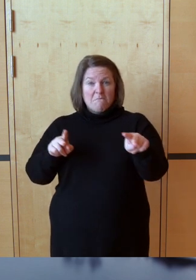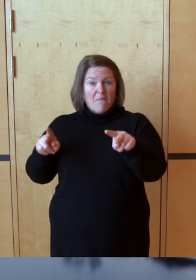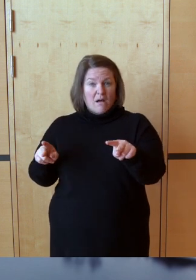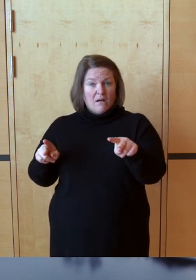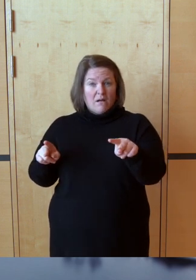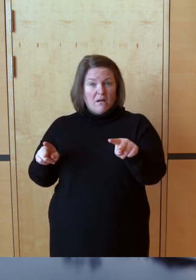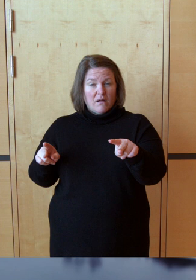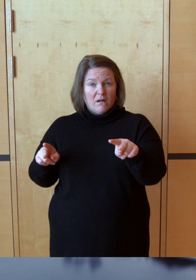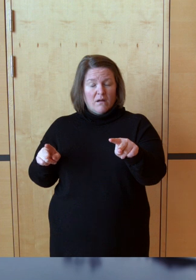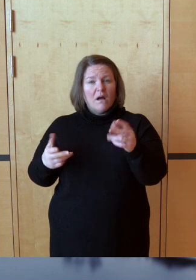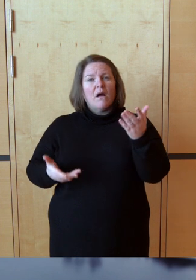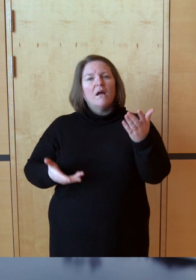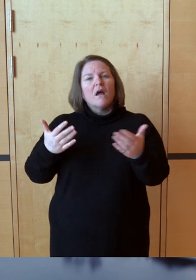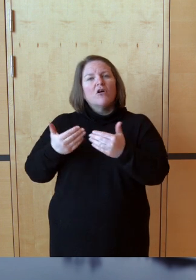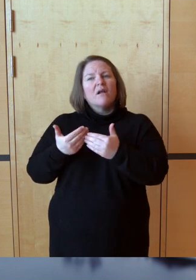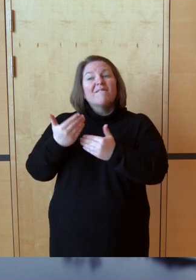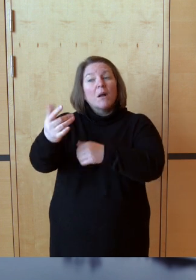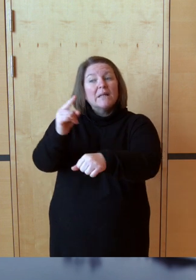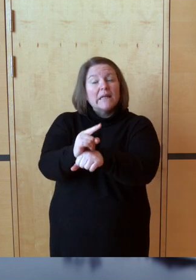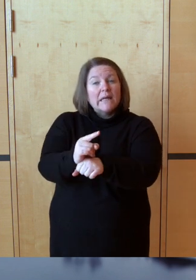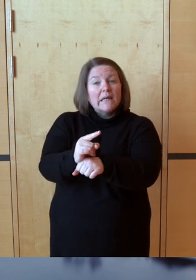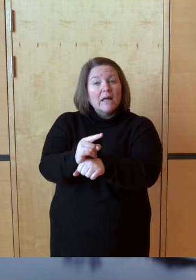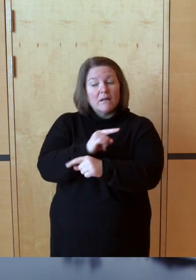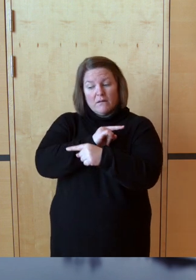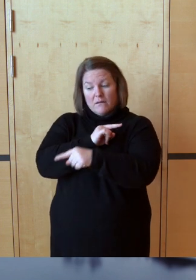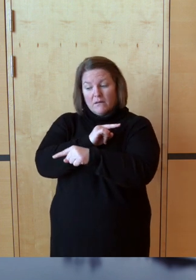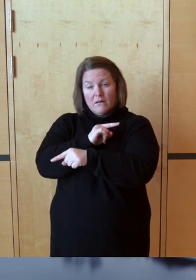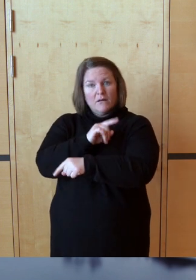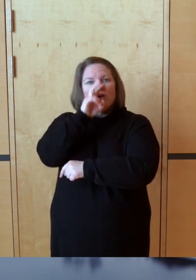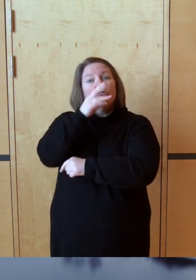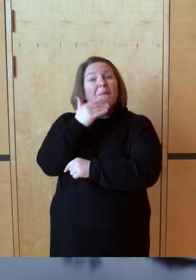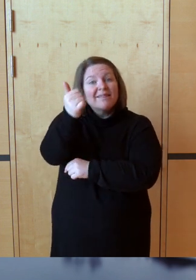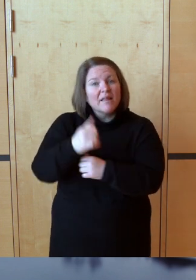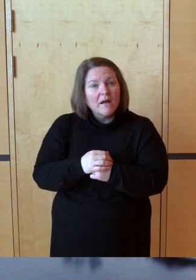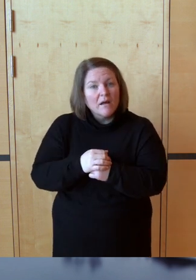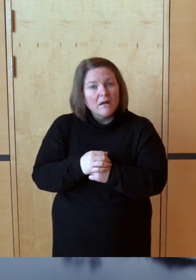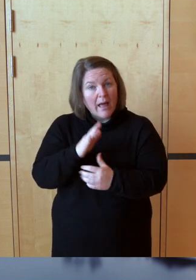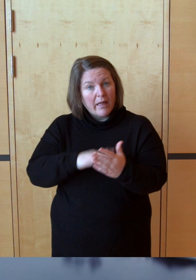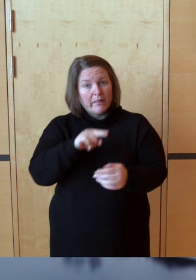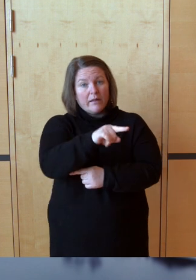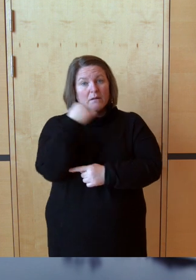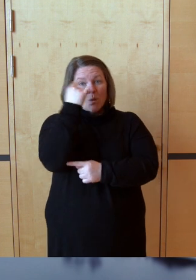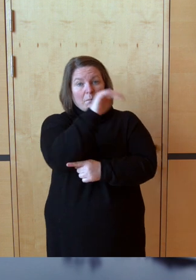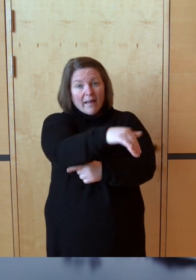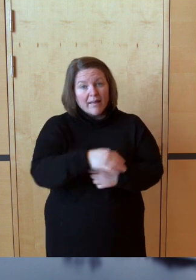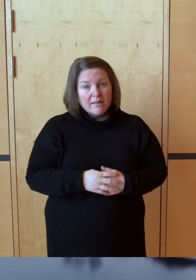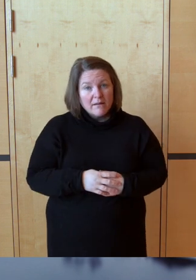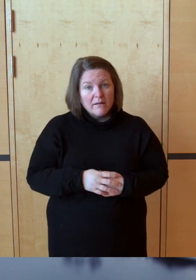I framtiden så lokaliseringen första namnet väldigt mycket bättre Nsod Och min familj